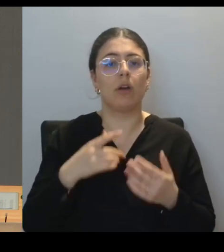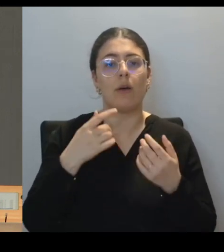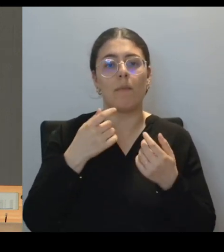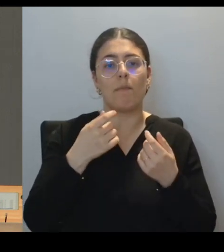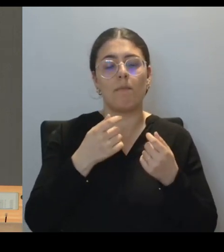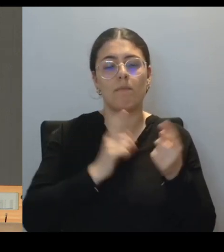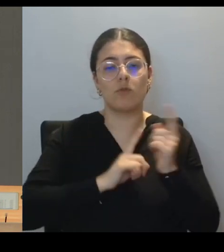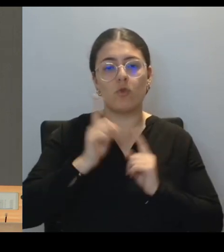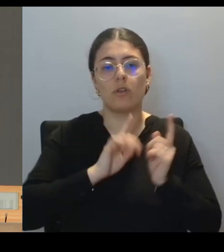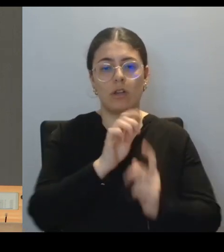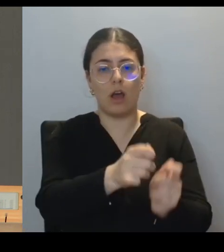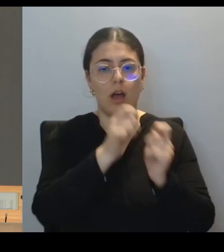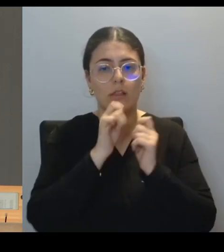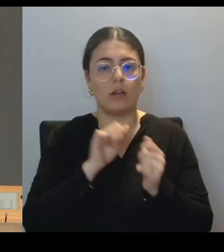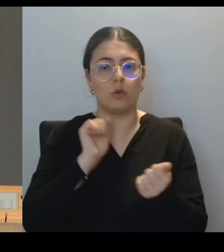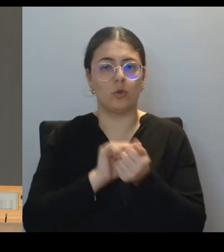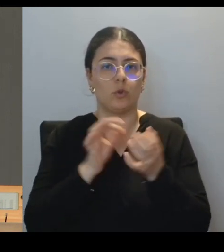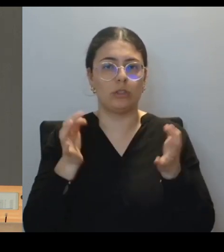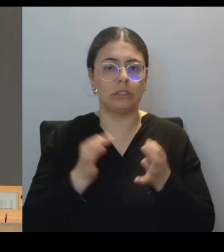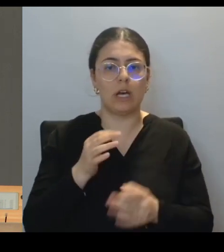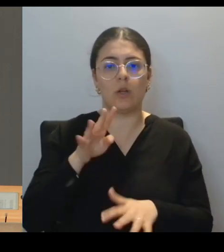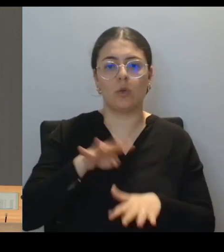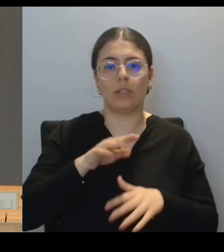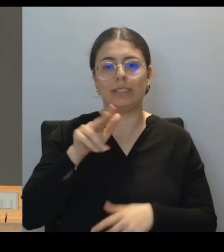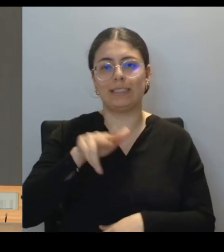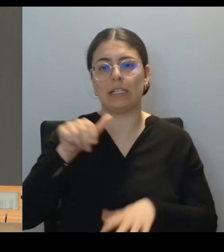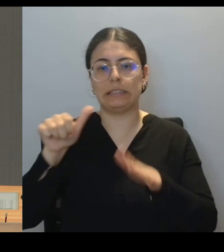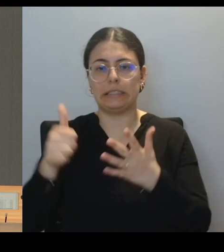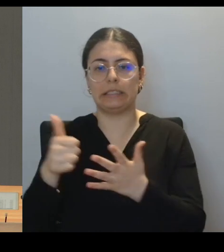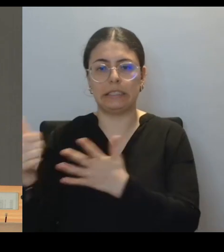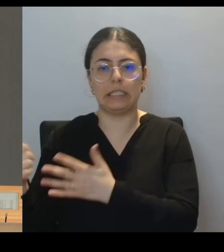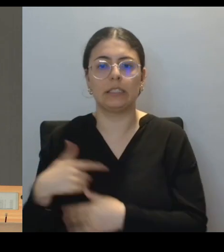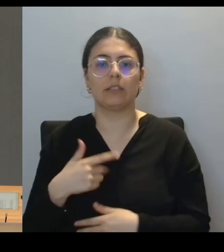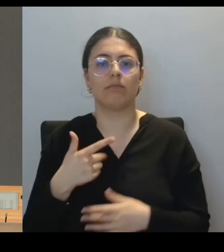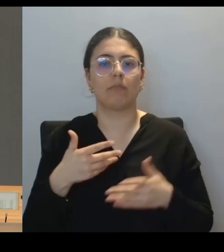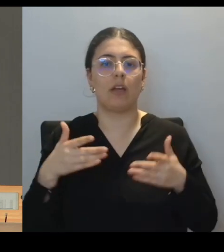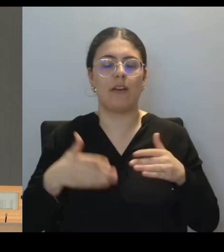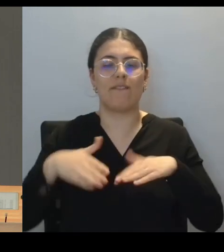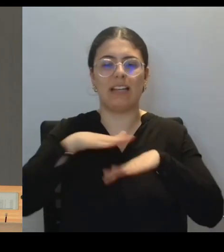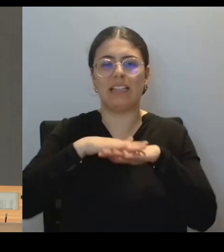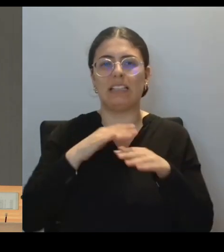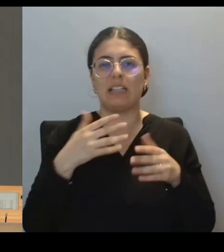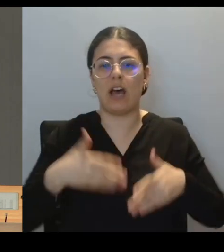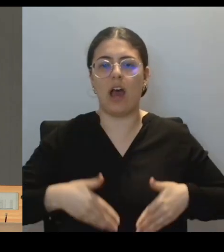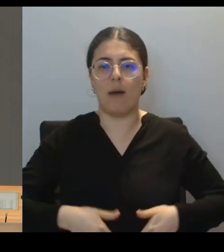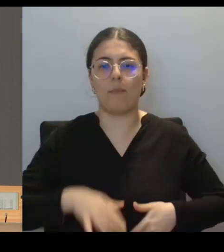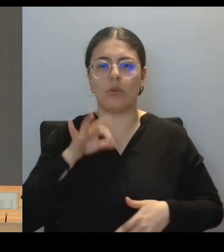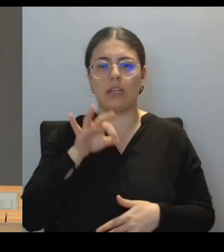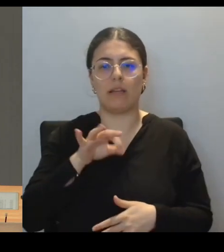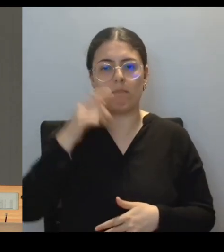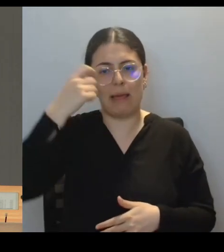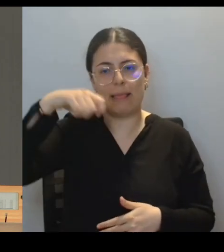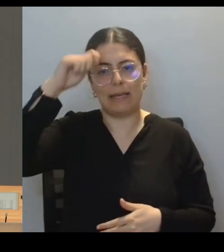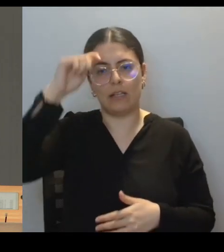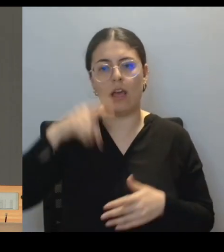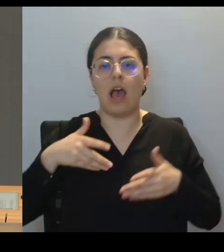in Berlin erheben Armutsbetroffenen helfen. In der Beratung beginnt die Fraktion Bündnis 90 Die Grünen und hier der Kollege Kurth.